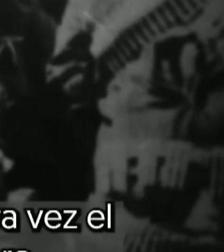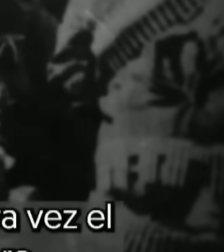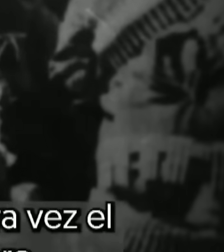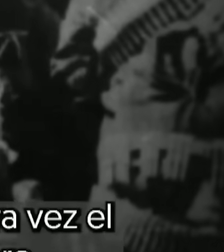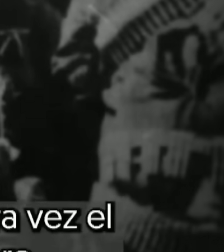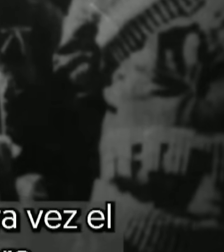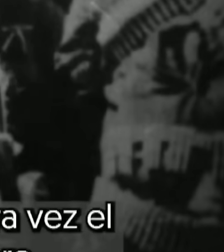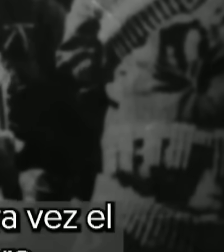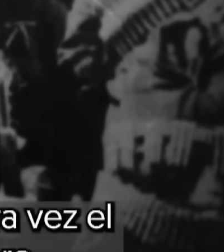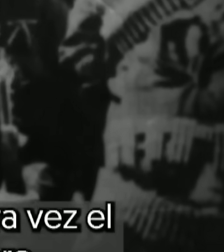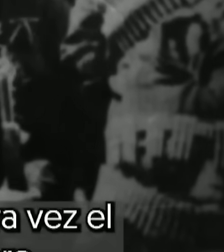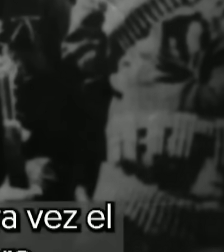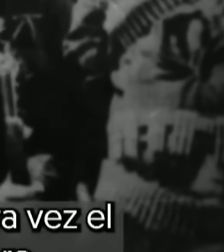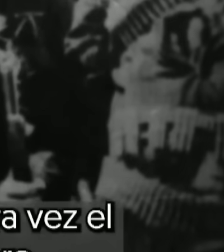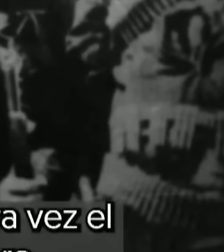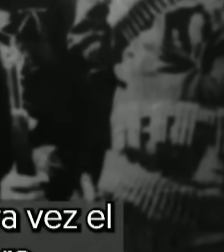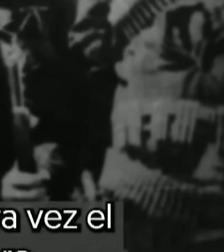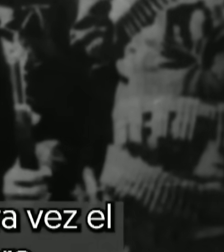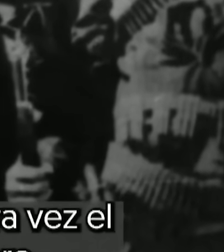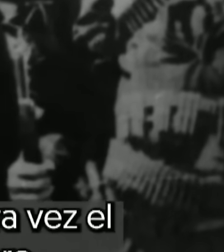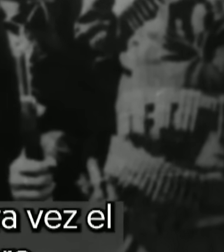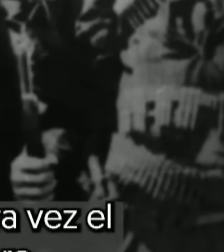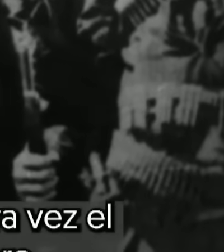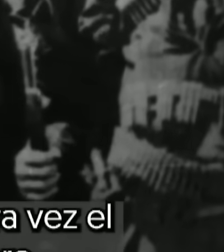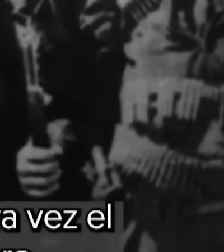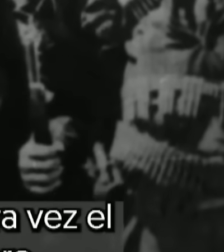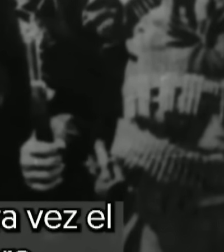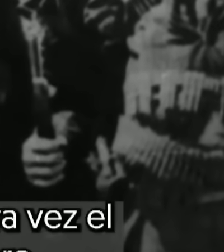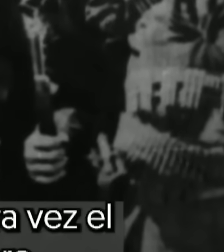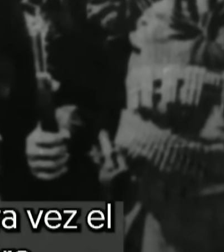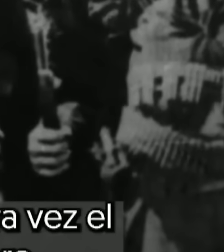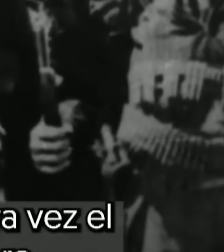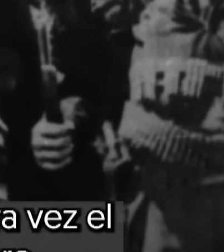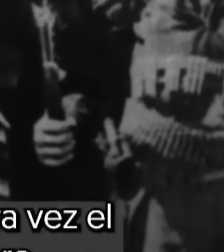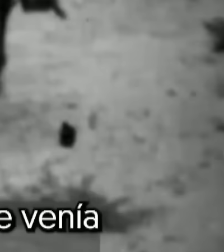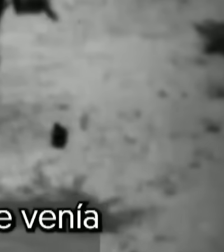villa contó después allí escuché por primera vez el nombre venerado de Francisco y Madero